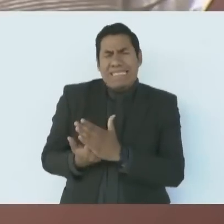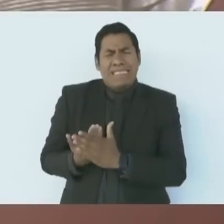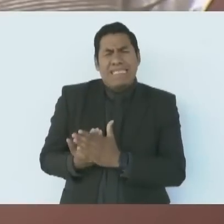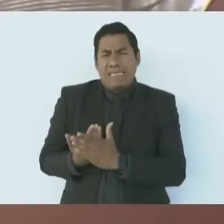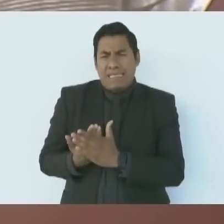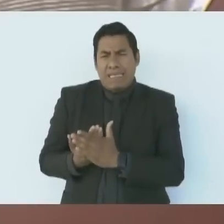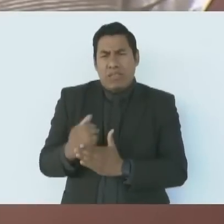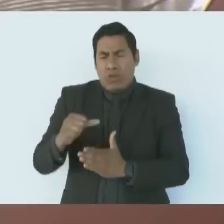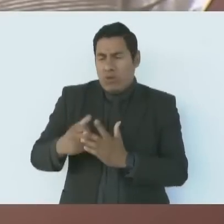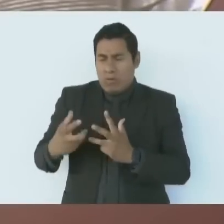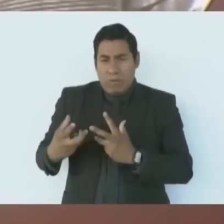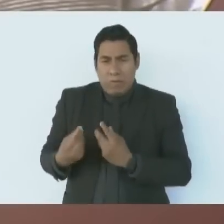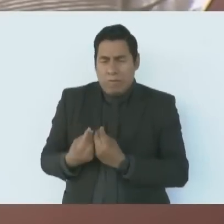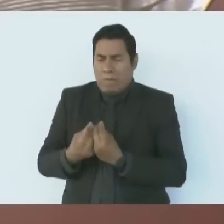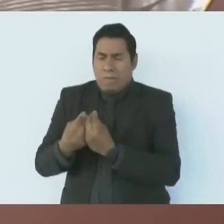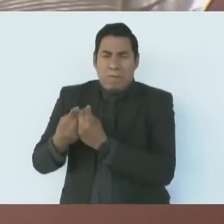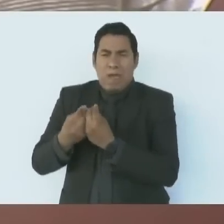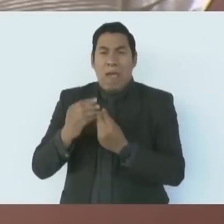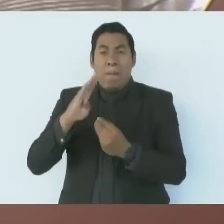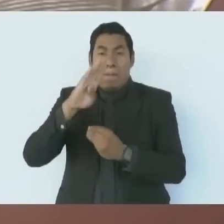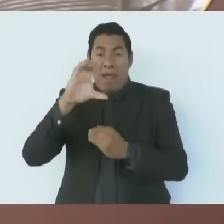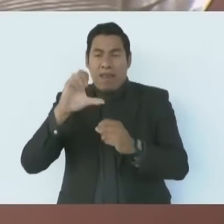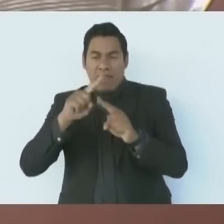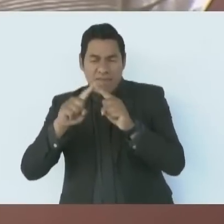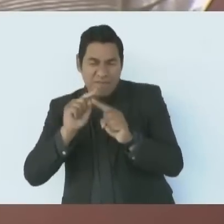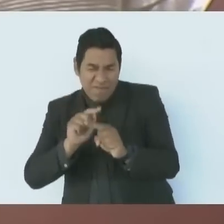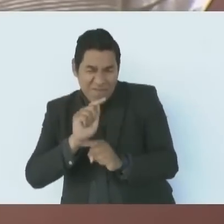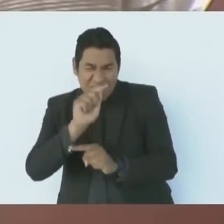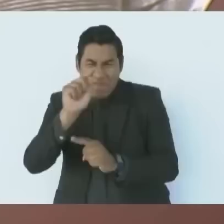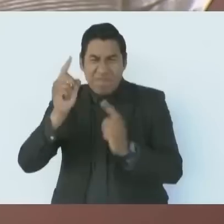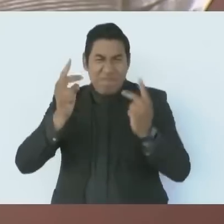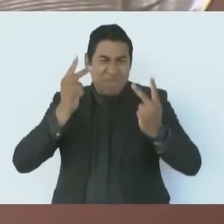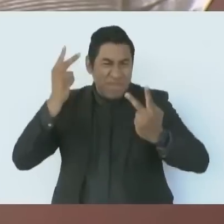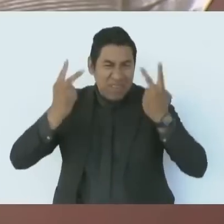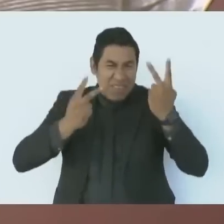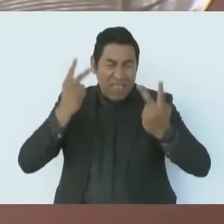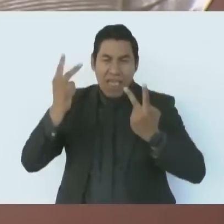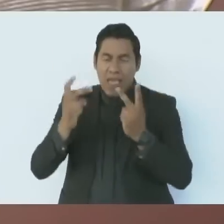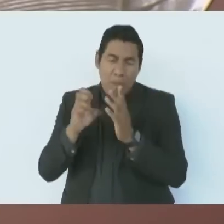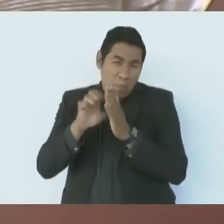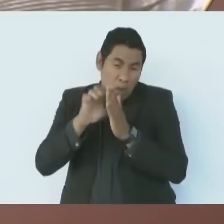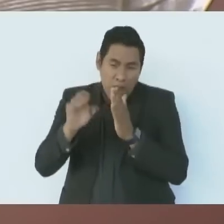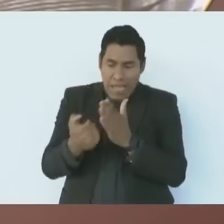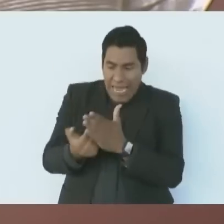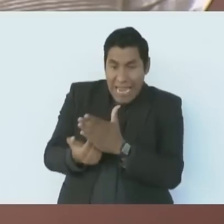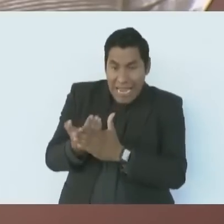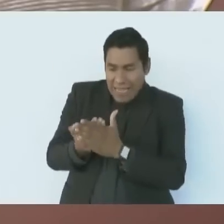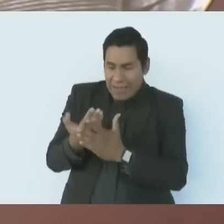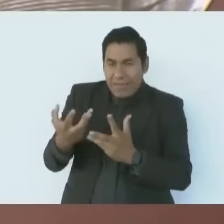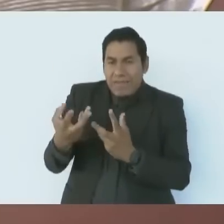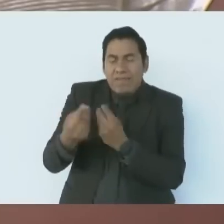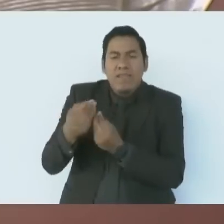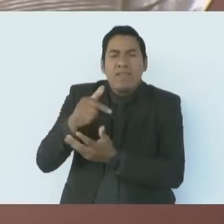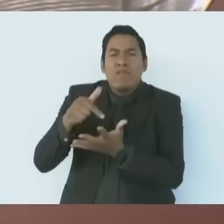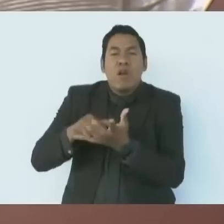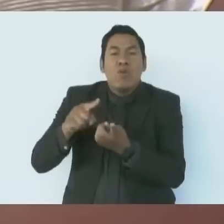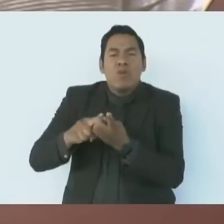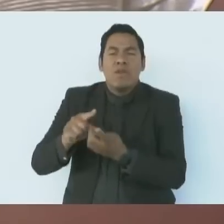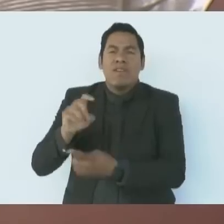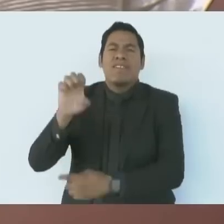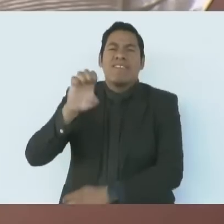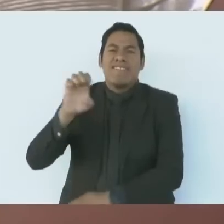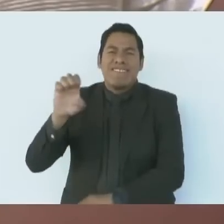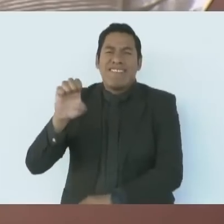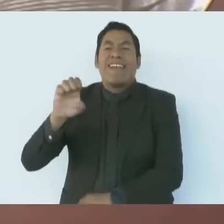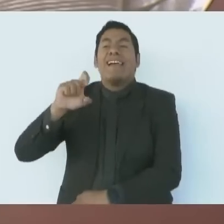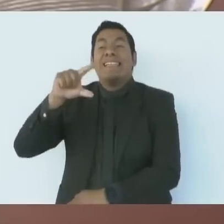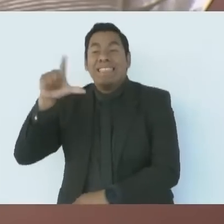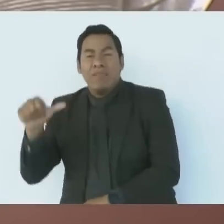un recorrido por Baja California estuvimos en Ensenada después en Rosarito luego en Tijuana